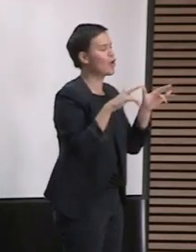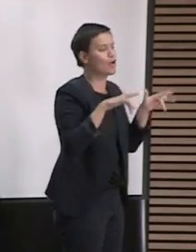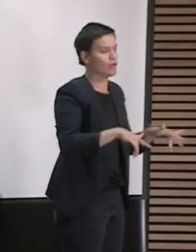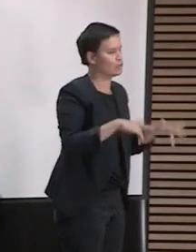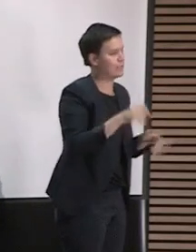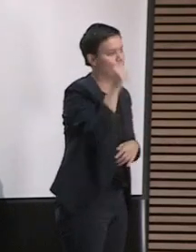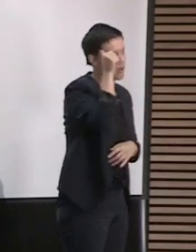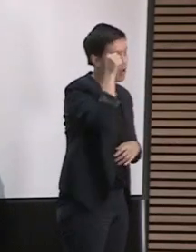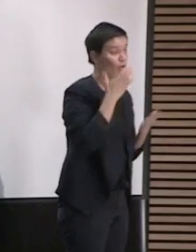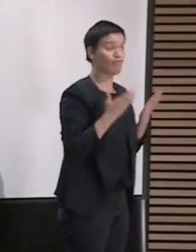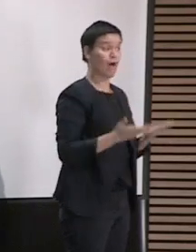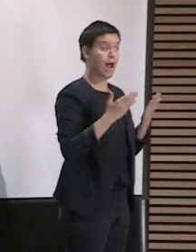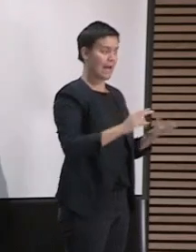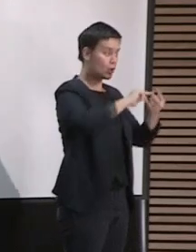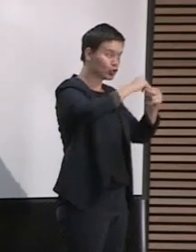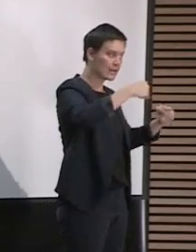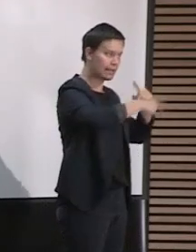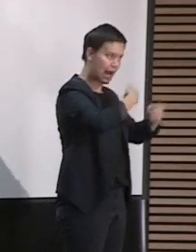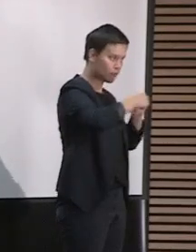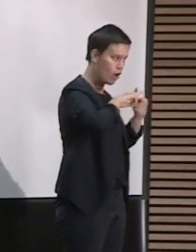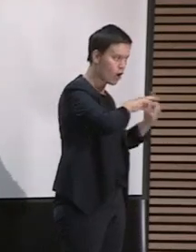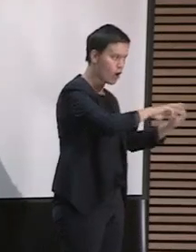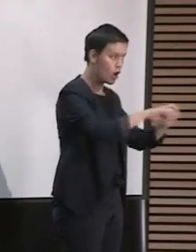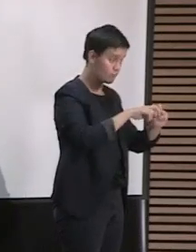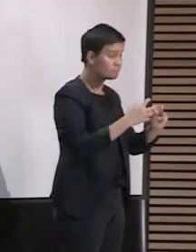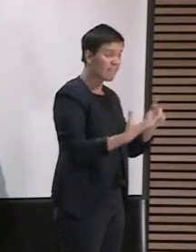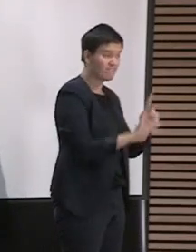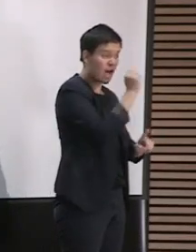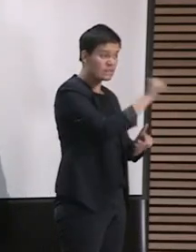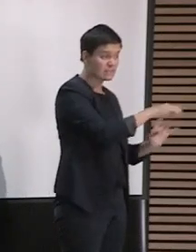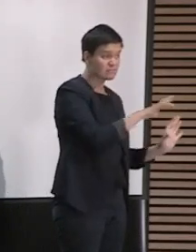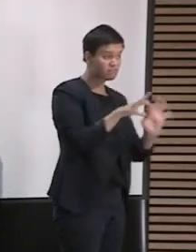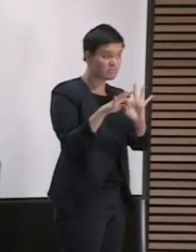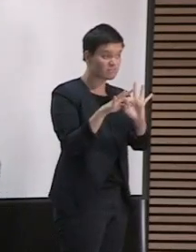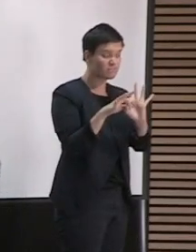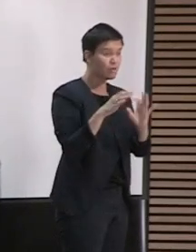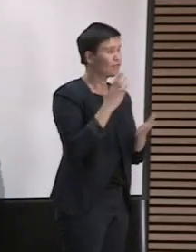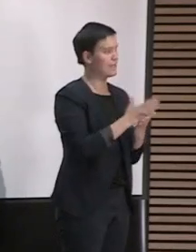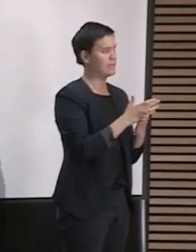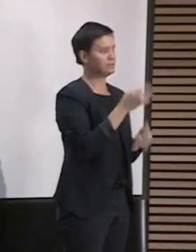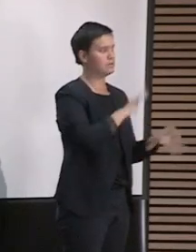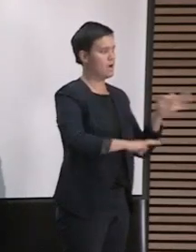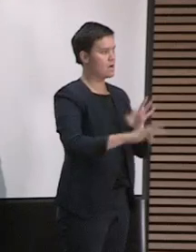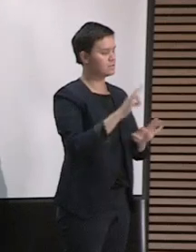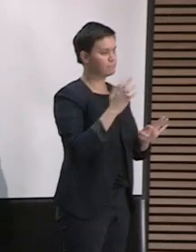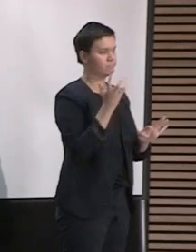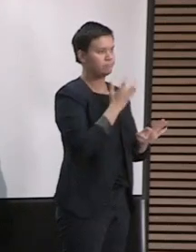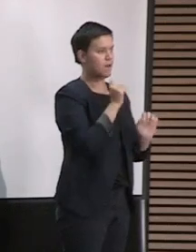hononga whanaketanga. Kei a